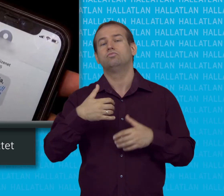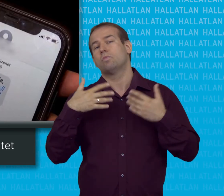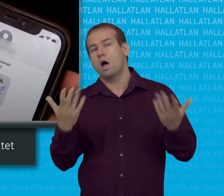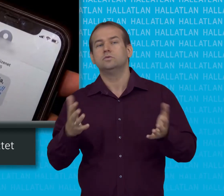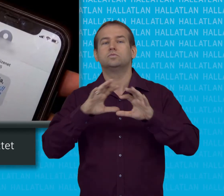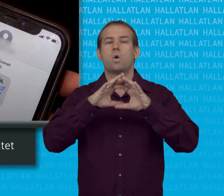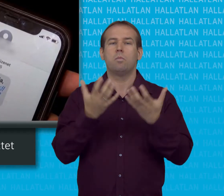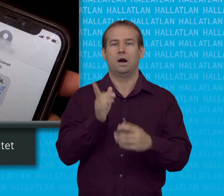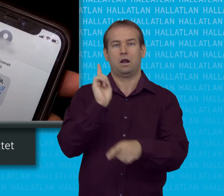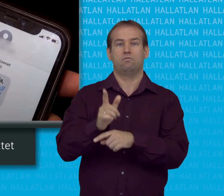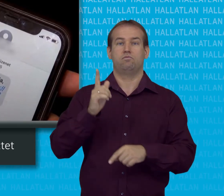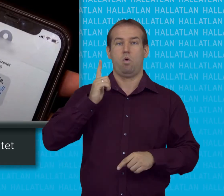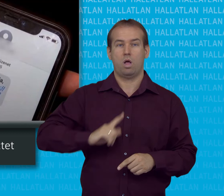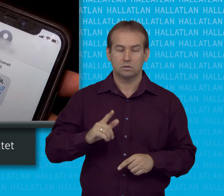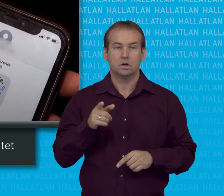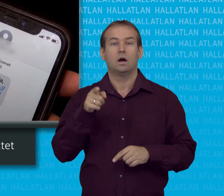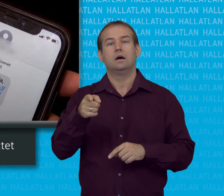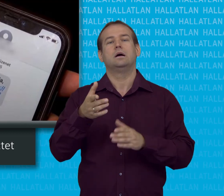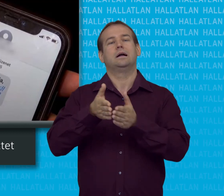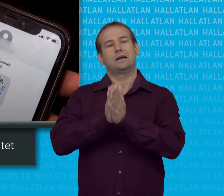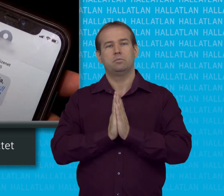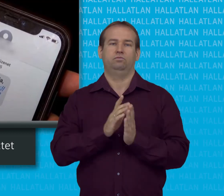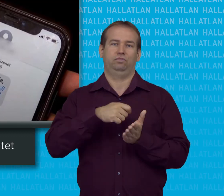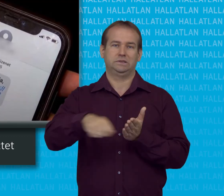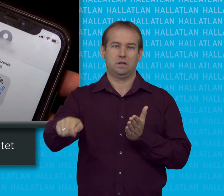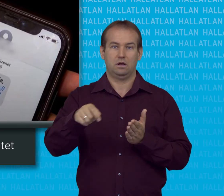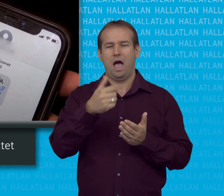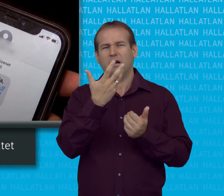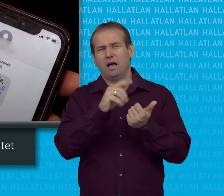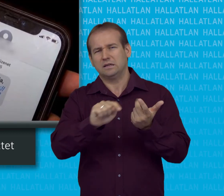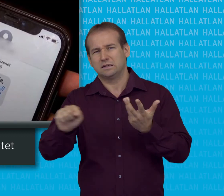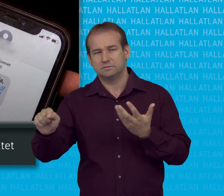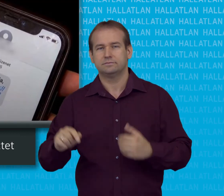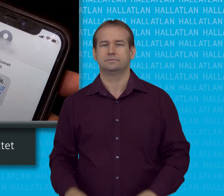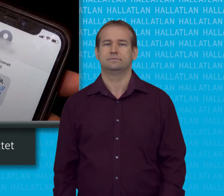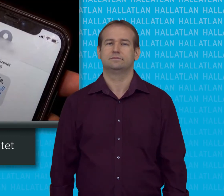vagy az ha nem is rendelt csomagot, mégis arról értesítik, hogy fizessen a megrendelt csomagért.